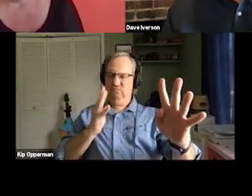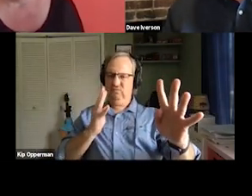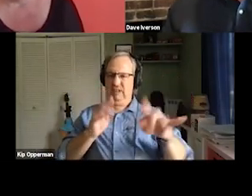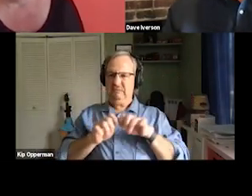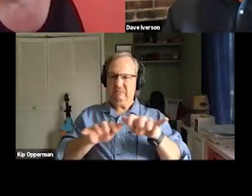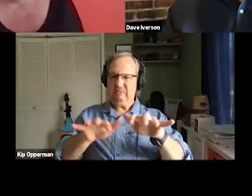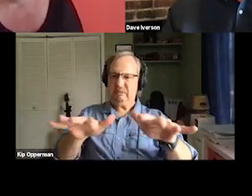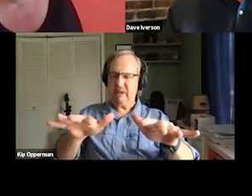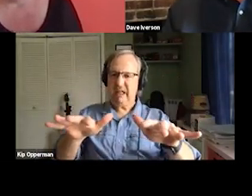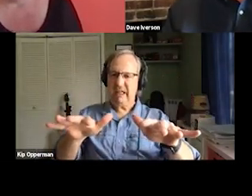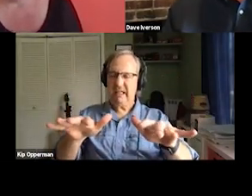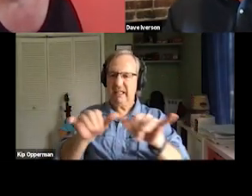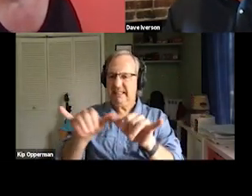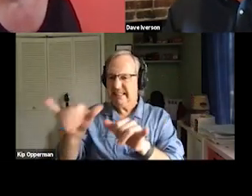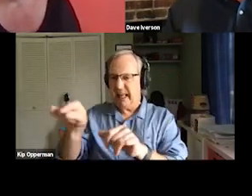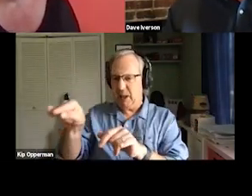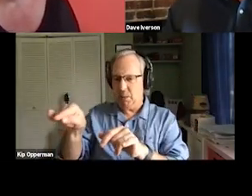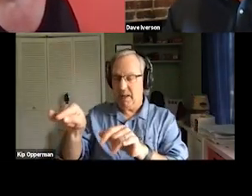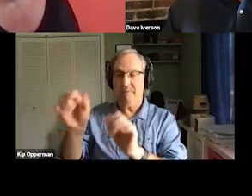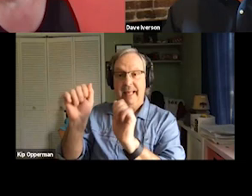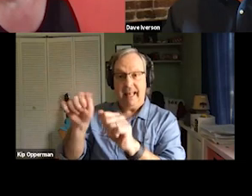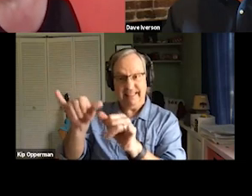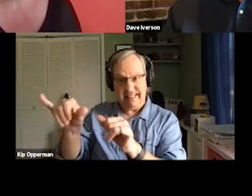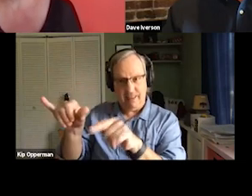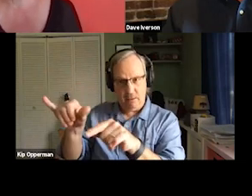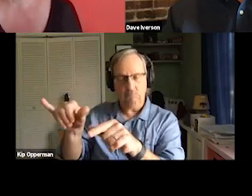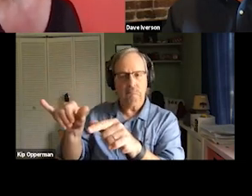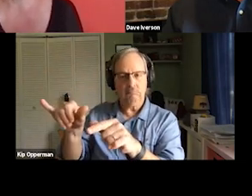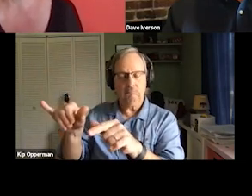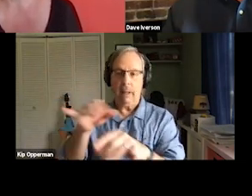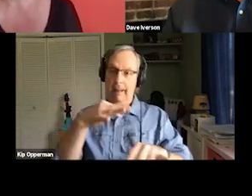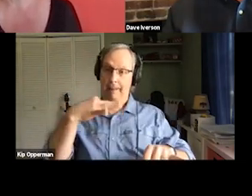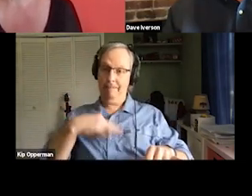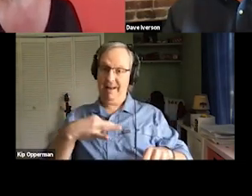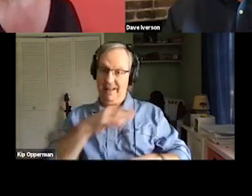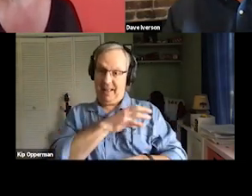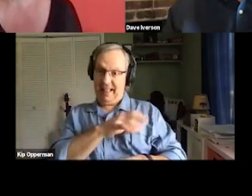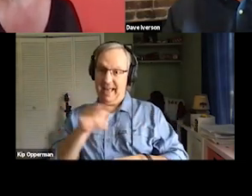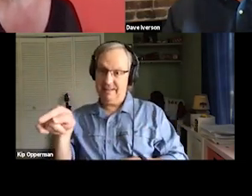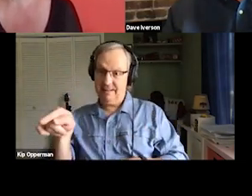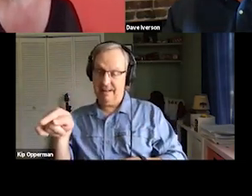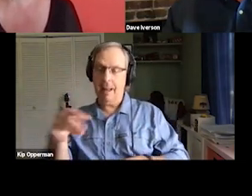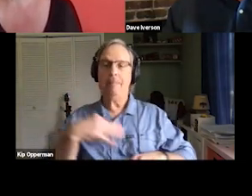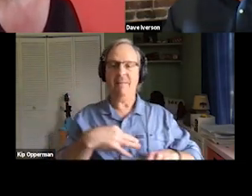y quedarse donde estaban si pudieran. Por lo tanto, no solo benefició a nuestros clientes, sino que también benefició a nuestro personal.